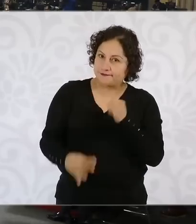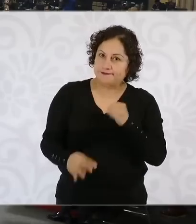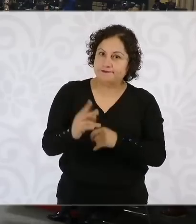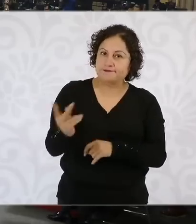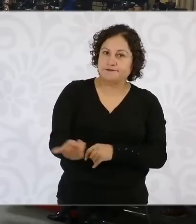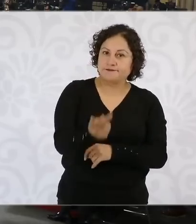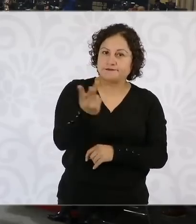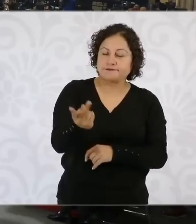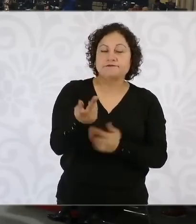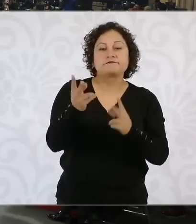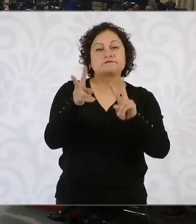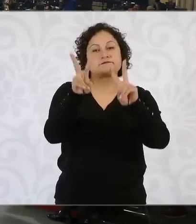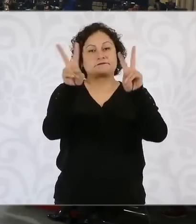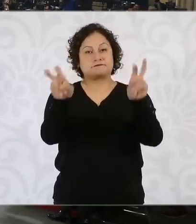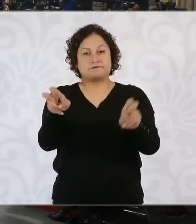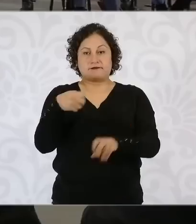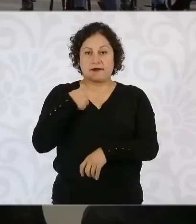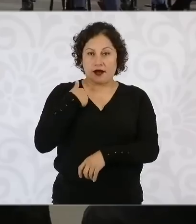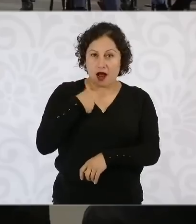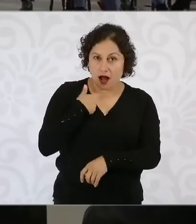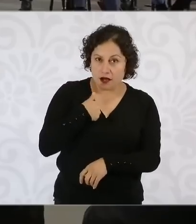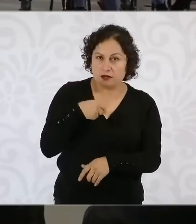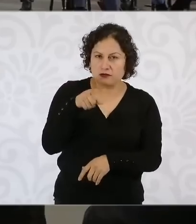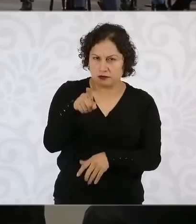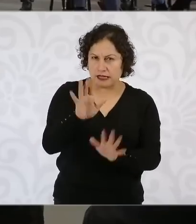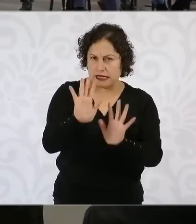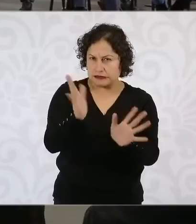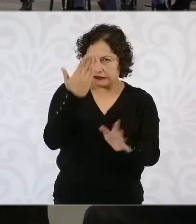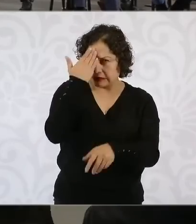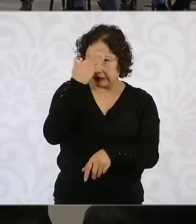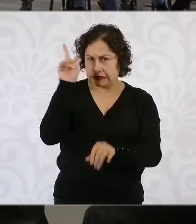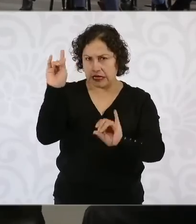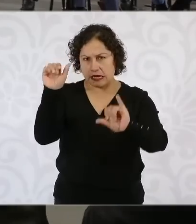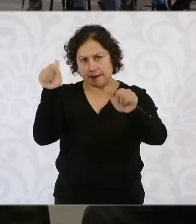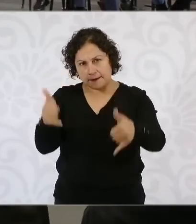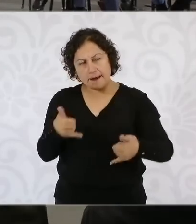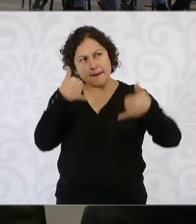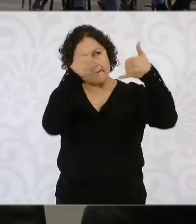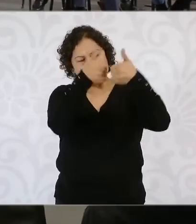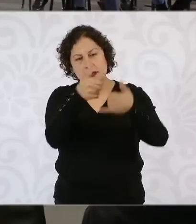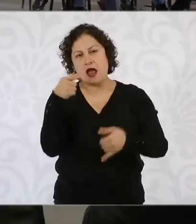usted también ha dicho que ya tiene comunicación directa en este caso con el Primer Ministro trudo